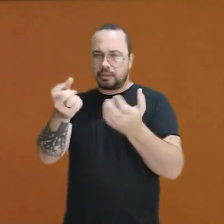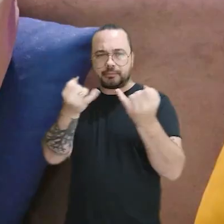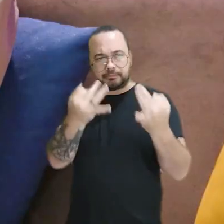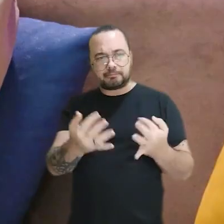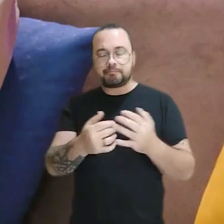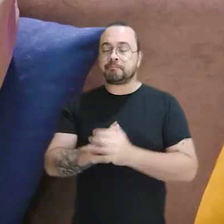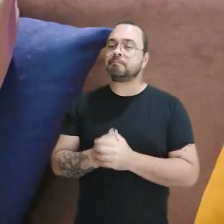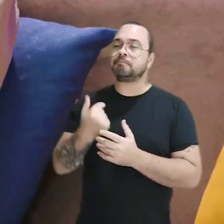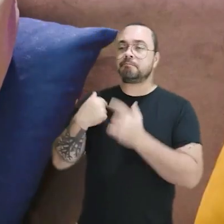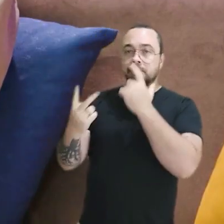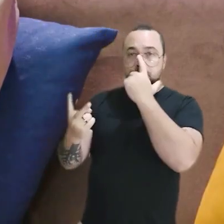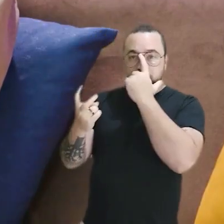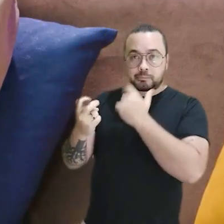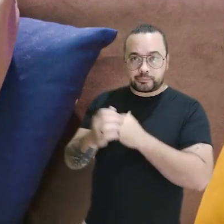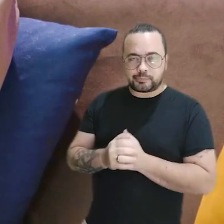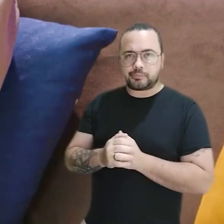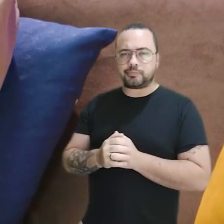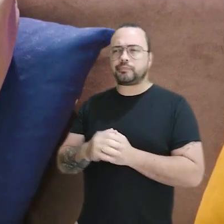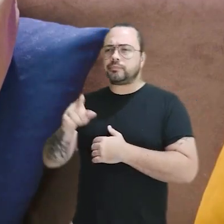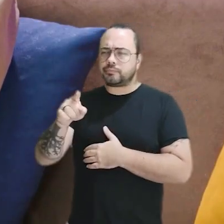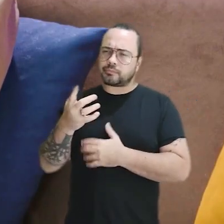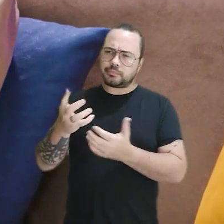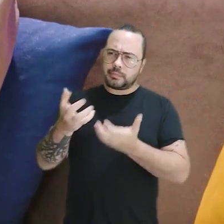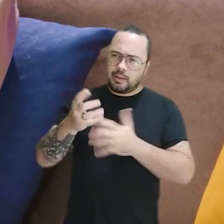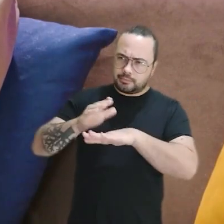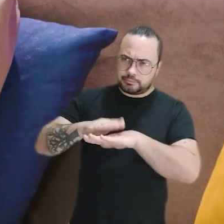Eu percebi que nem tudo o que você quer fazer é o que você